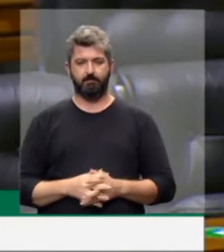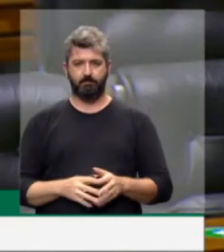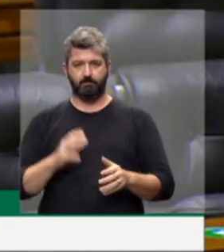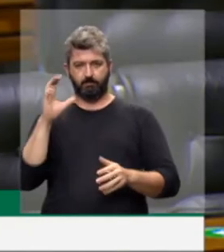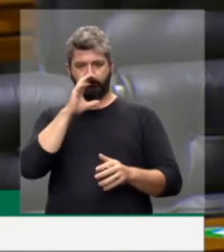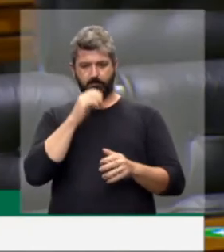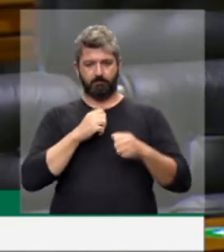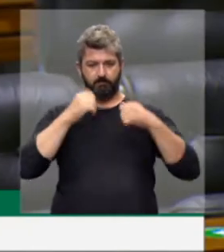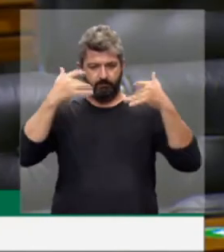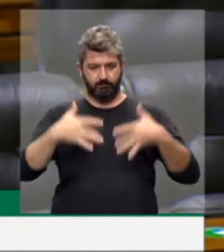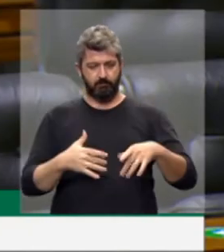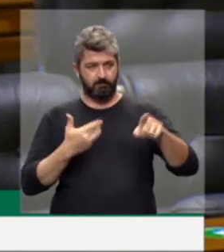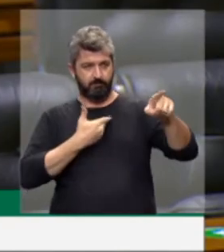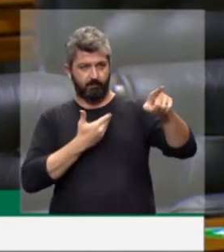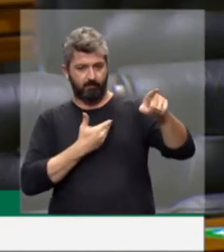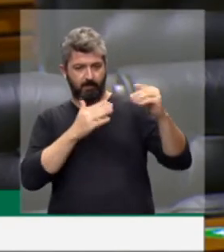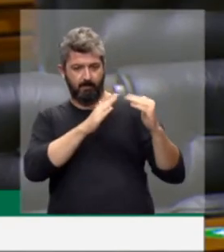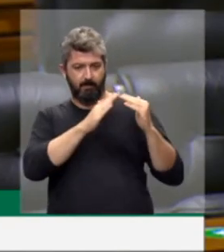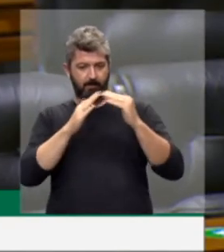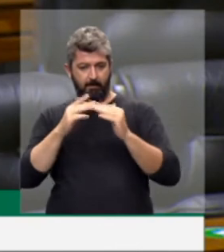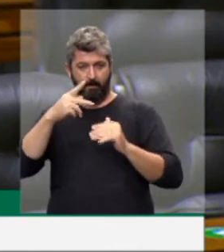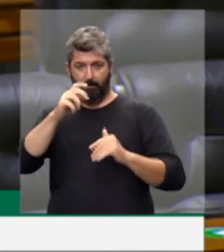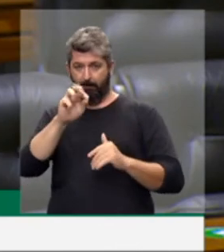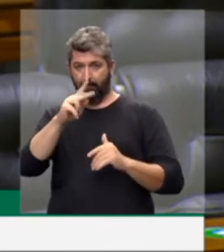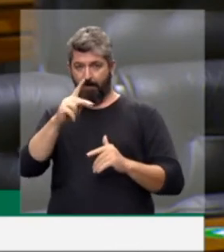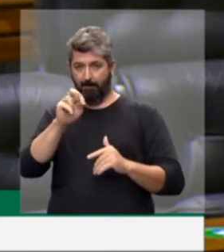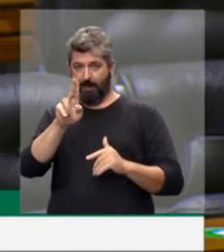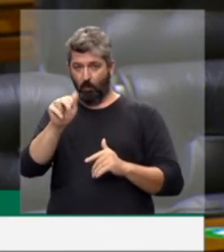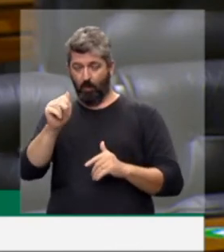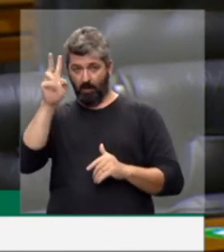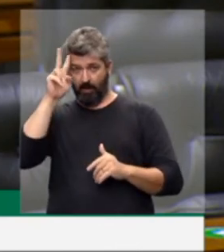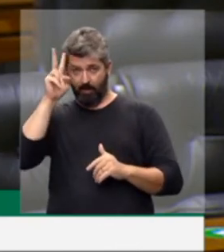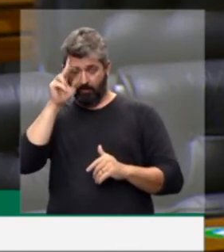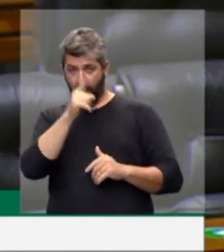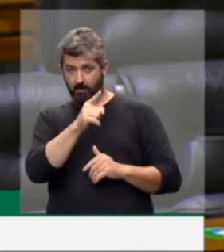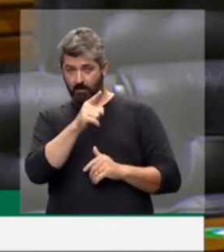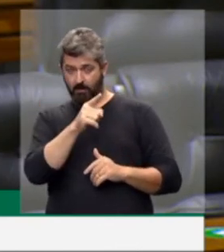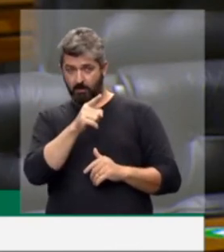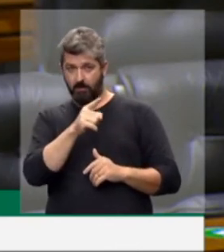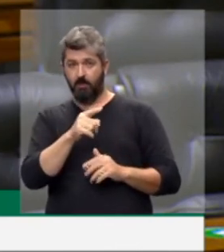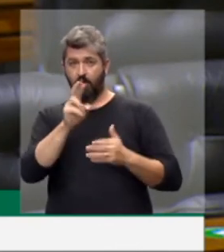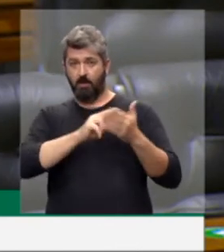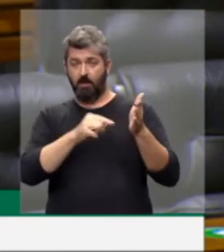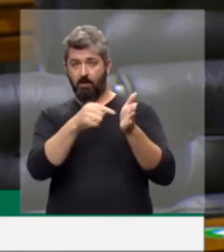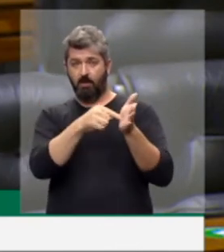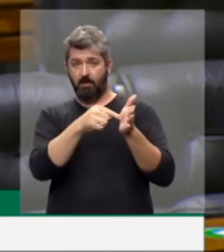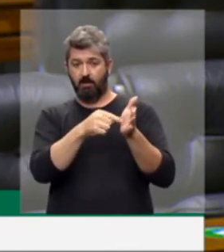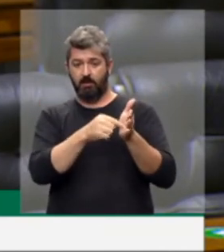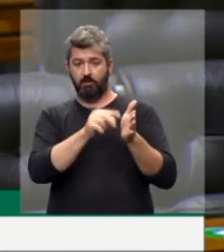ESSA VACINA ISSO É HORRÍVEL PARA POPULAÇÃO QUE ESTÁ AFETADA MUITO OBRIGADA SENHOR PRESIDENTE. SÓ PARA UM BREVE ESCLARECIMENTO MINHA AMIGA E